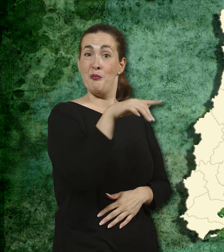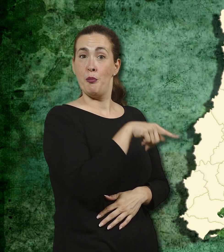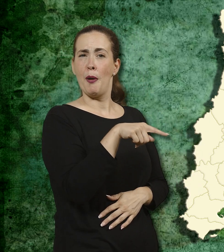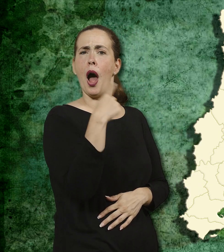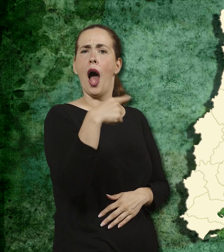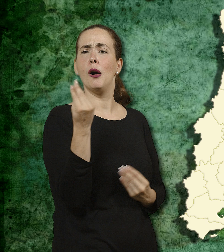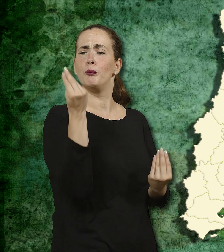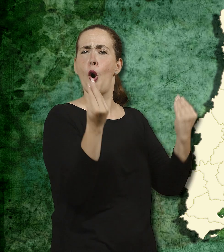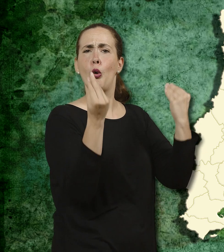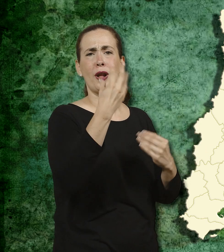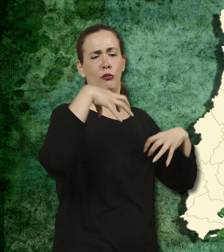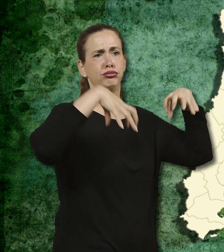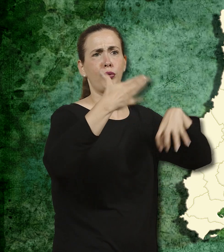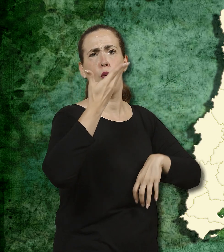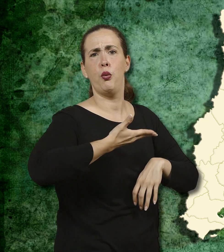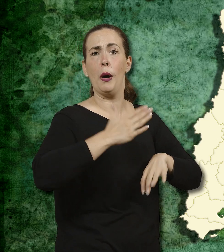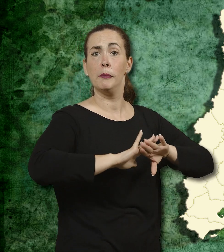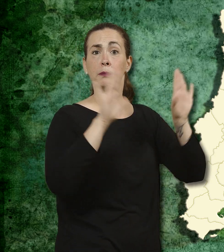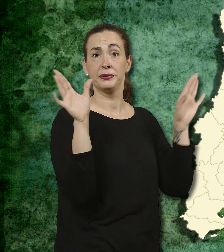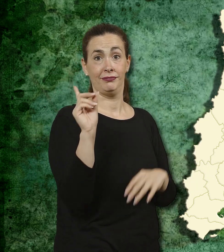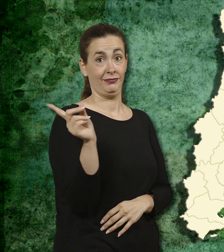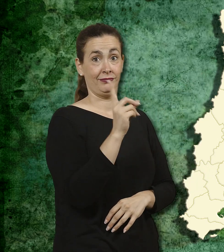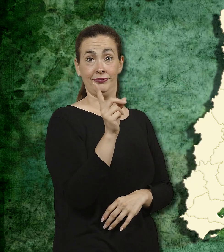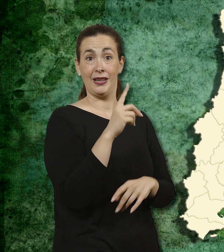Però el Catllar no és només monuments.